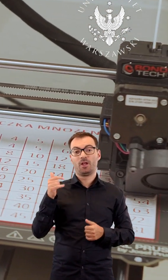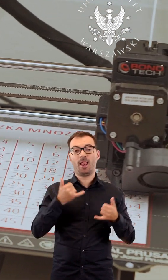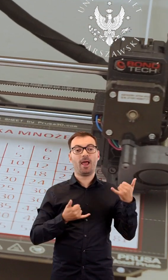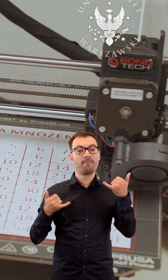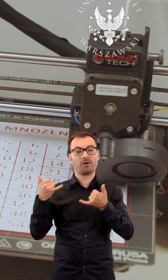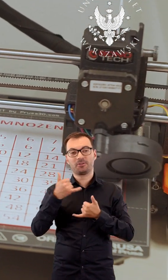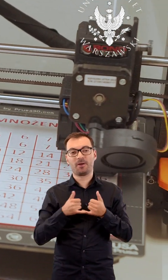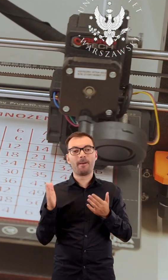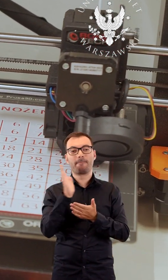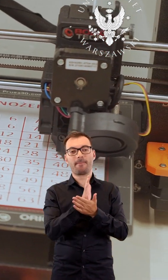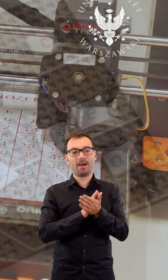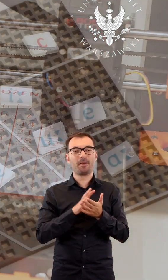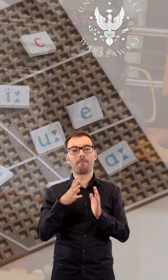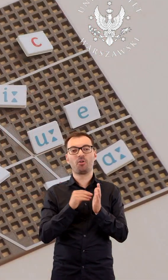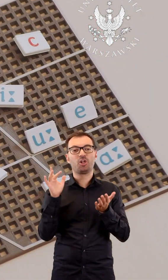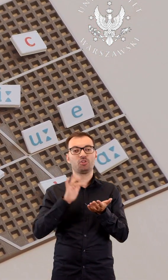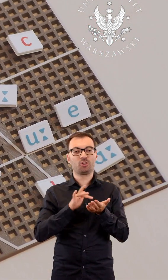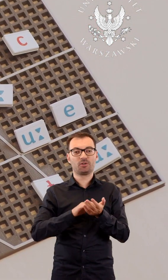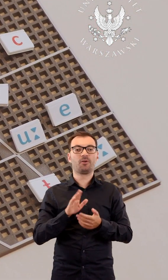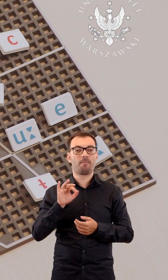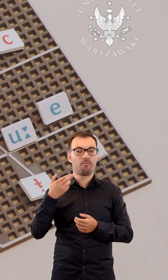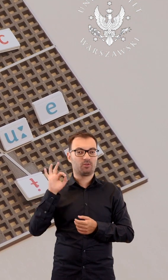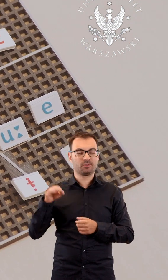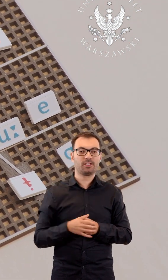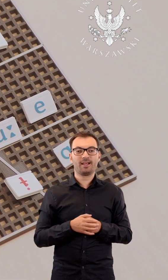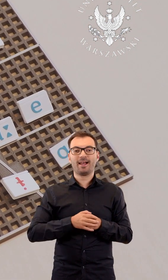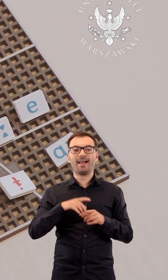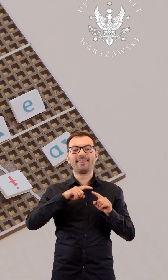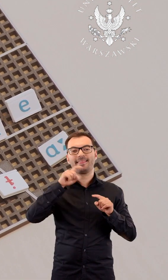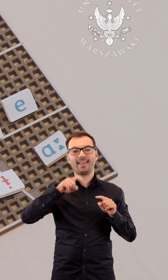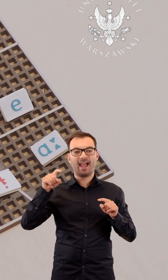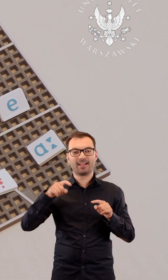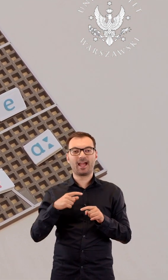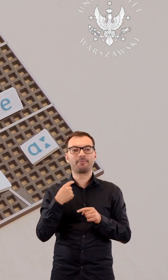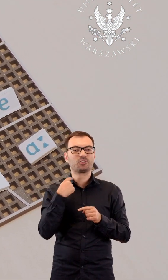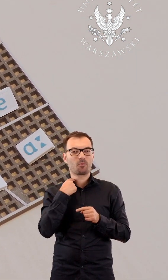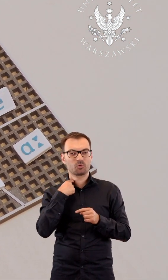mapy modeli dotykowych BON, diagramy samogłoskowe ze znakami fonetycznymi